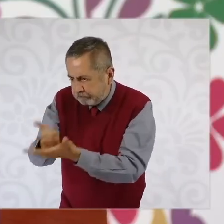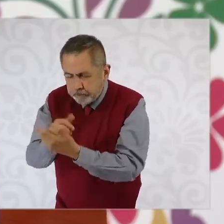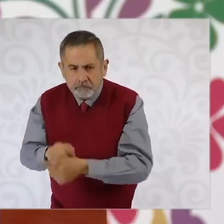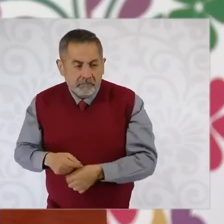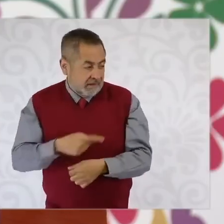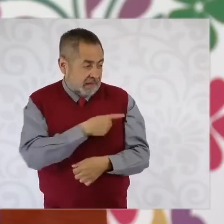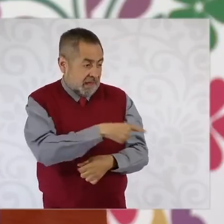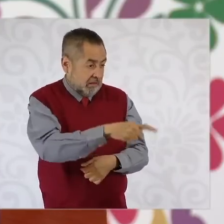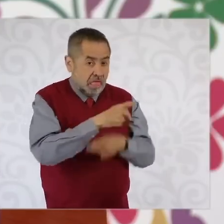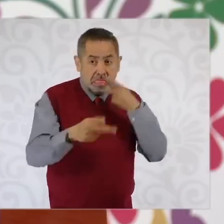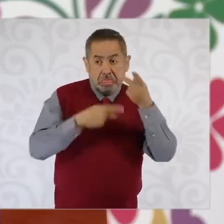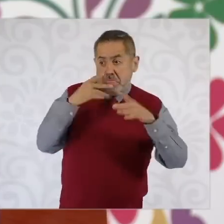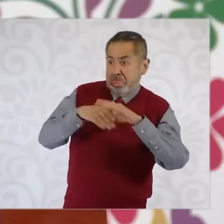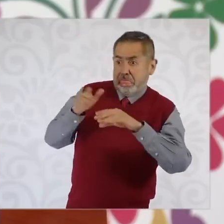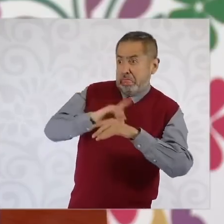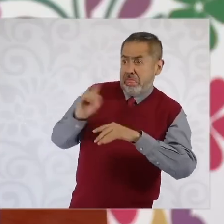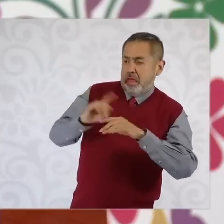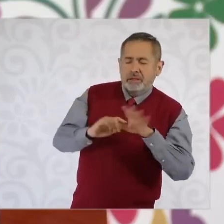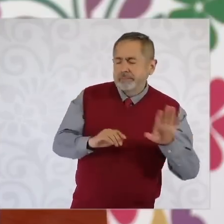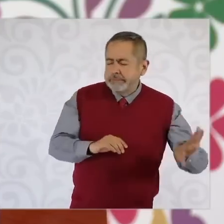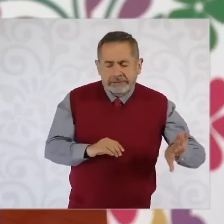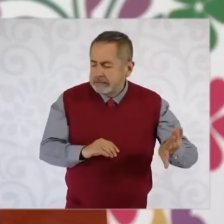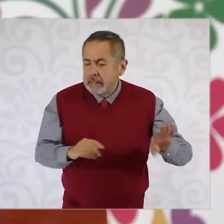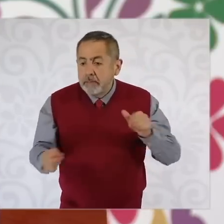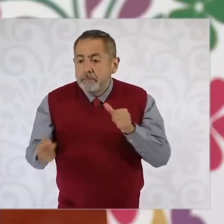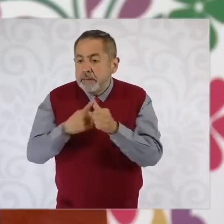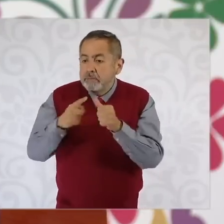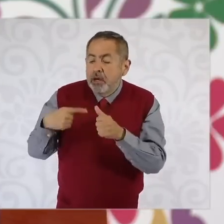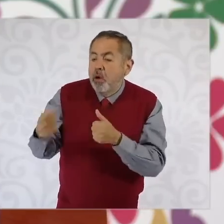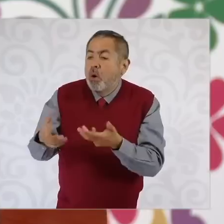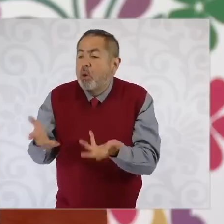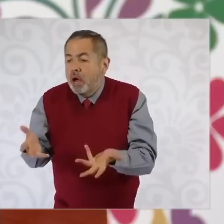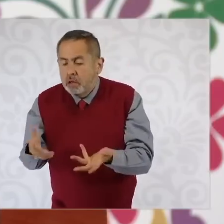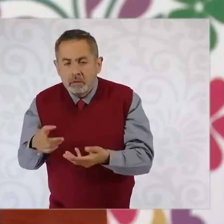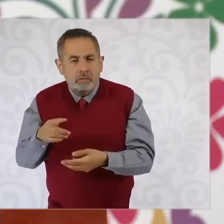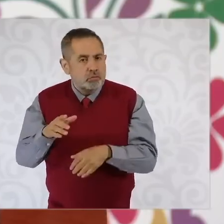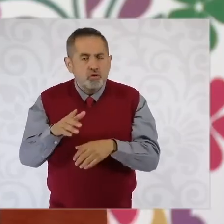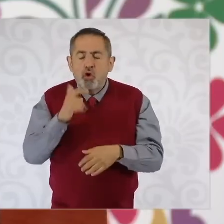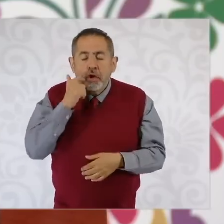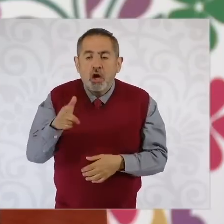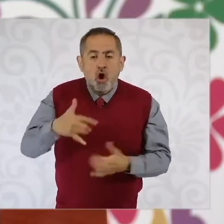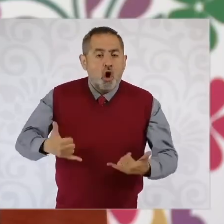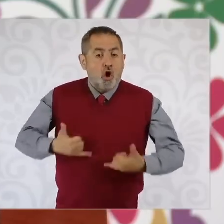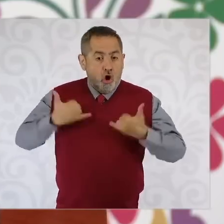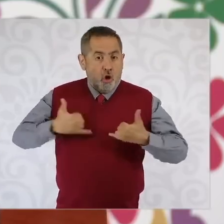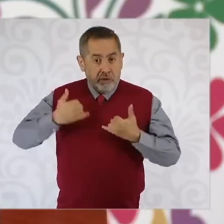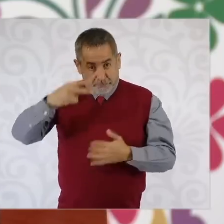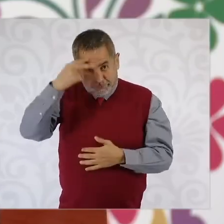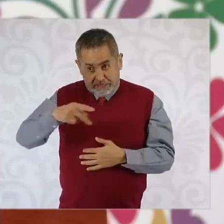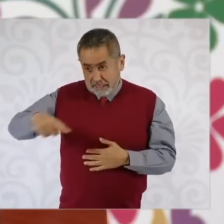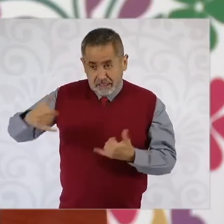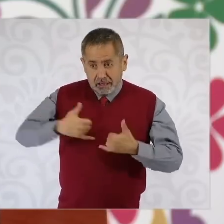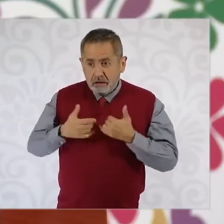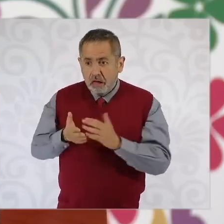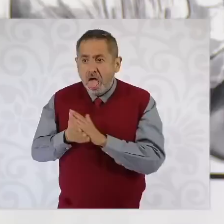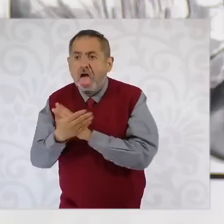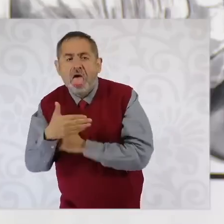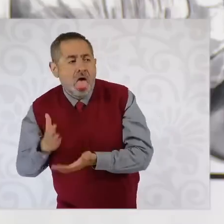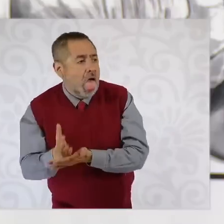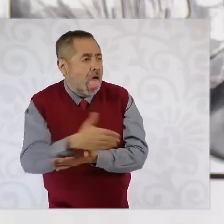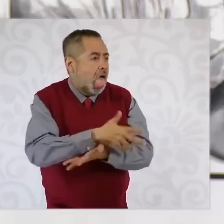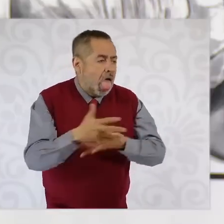diga es fundamental porque nosotros no queremos que ningún joven mexicano se acerque un grupo